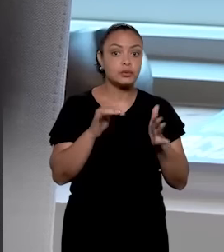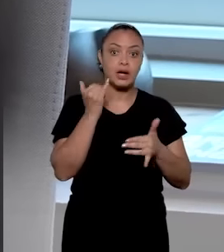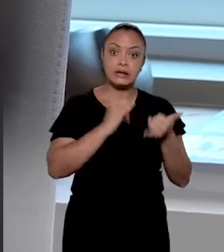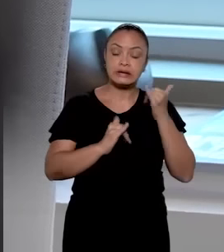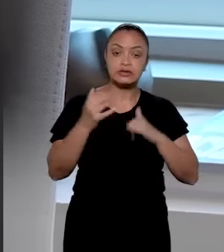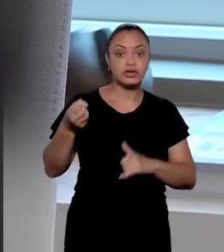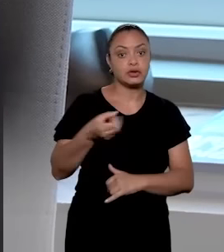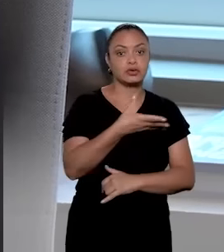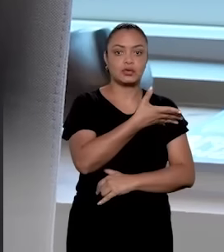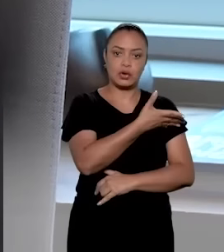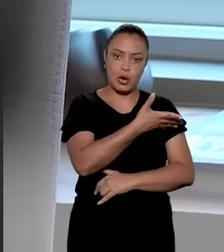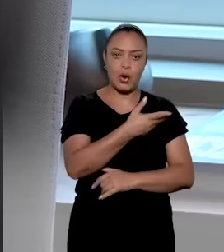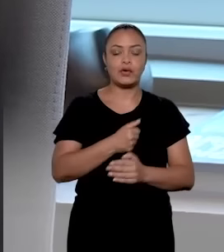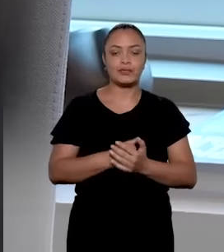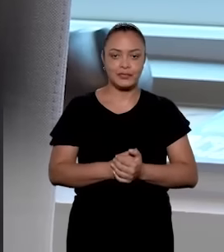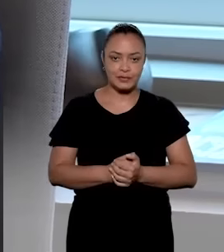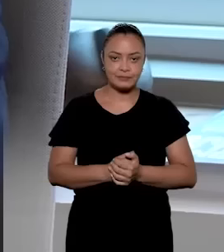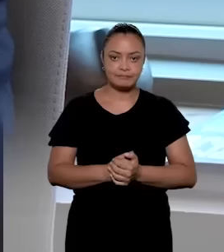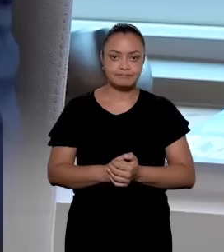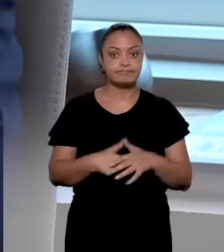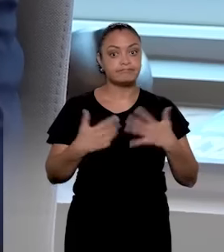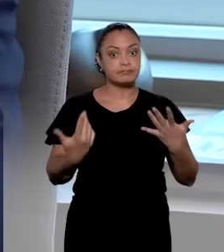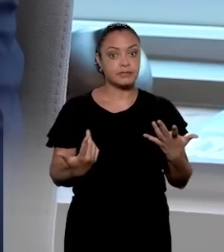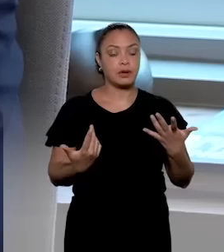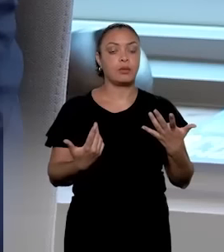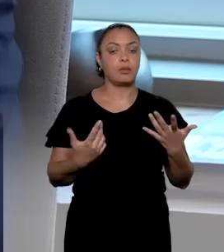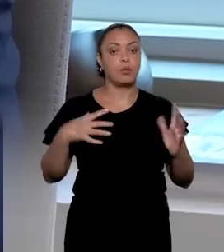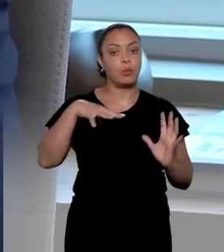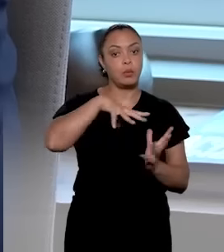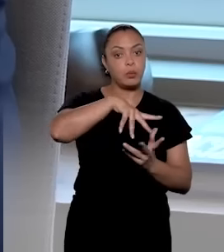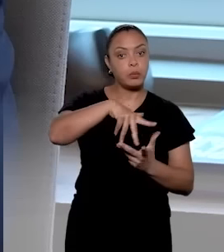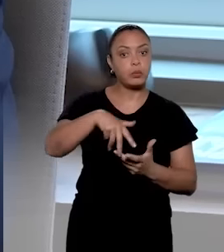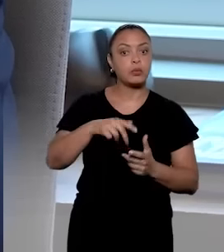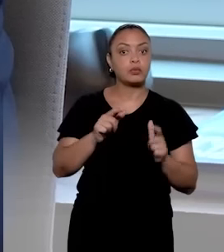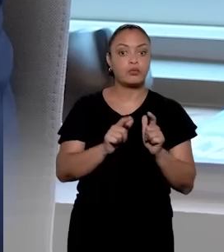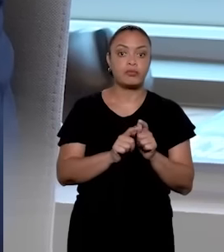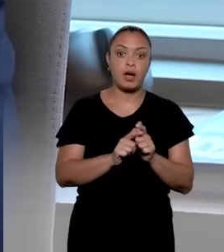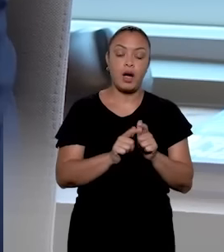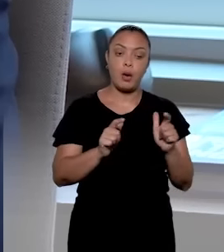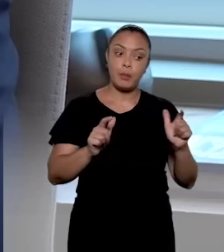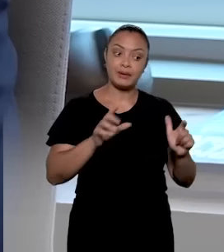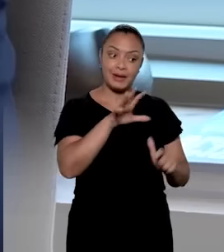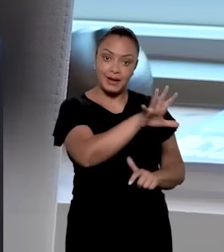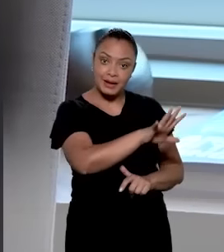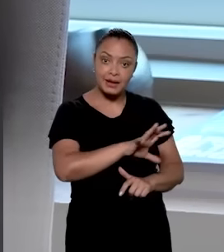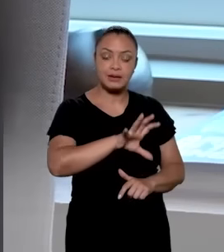Então, o mundo vai explodir na questão de energia e alimentos nessa faixa tropical,